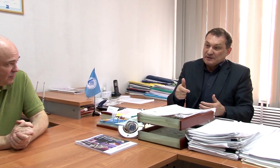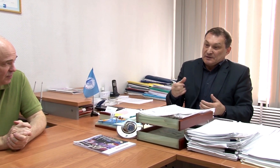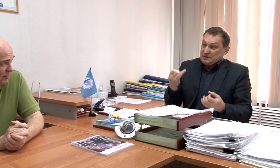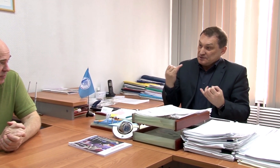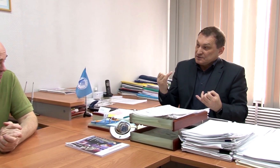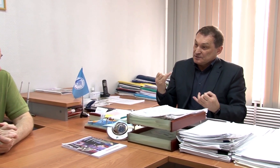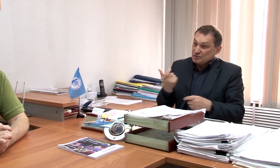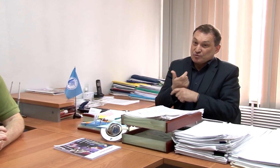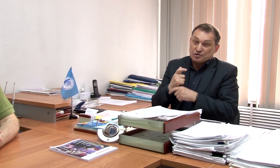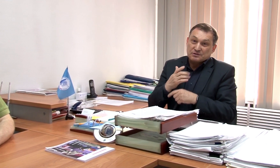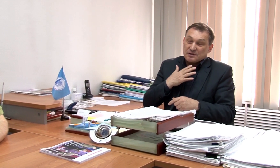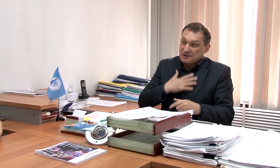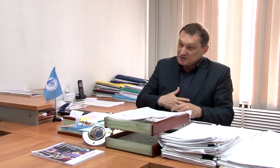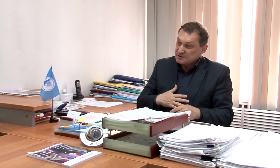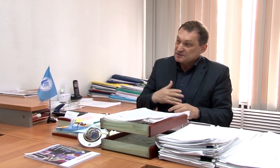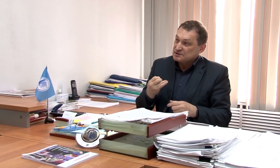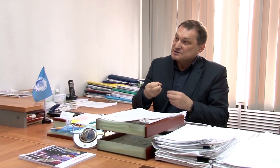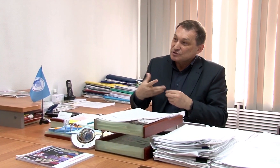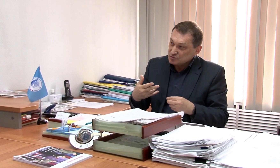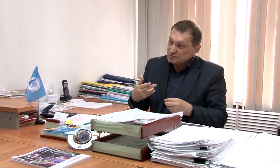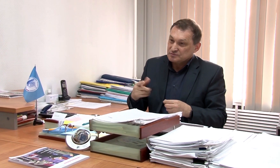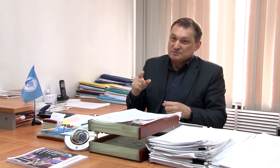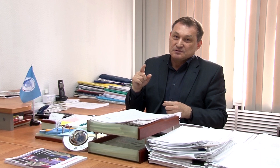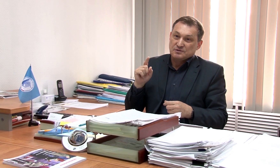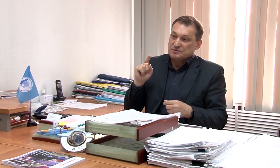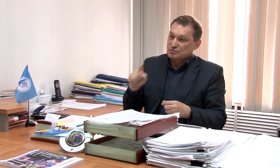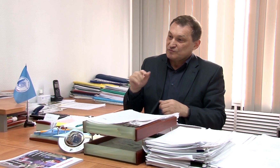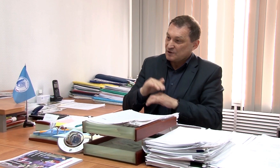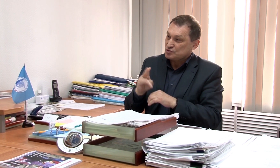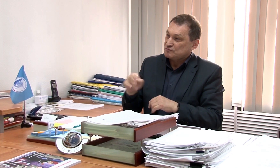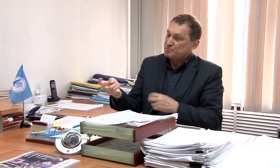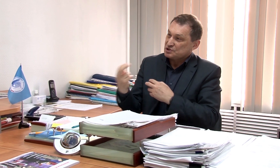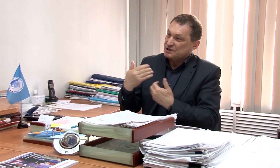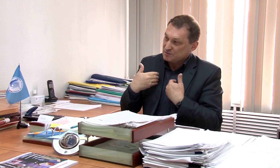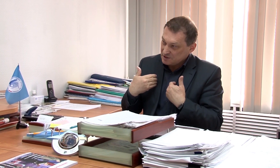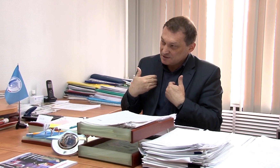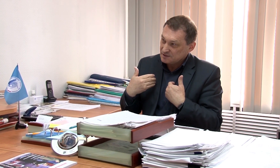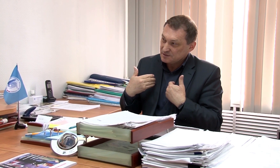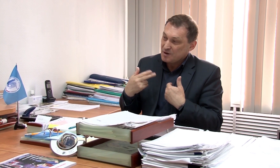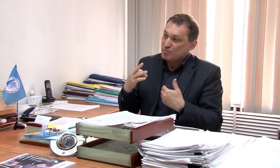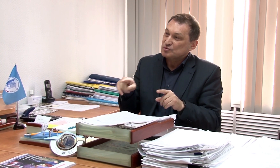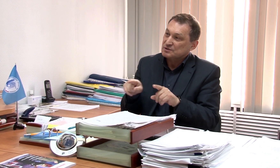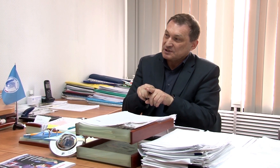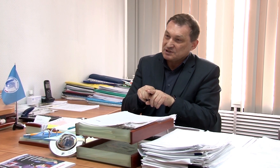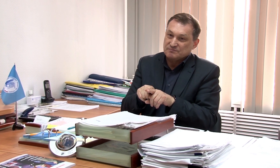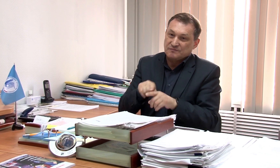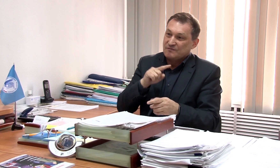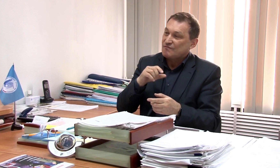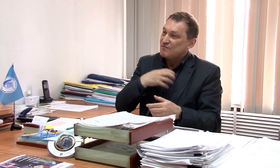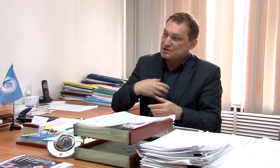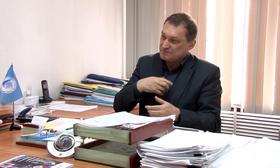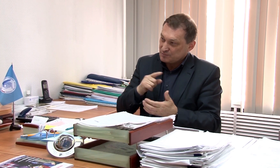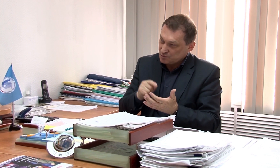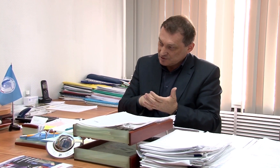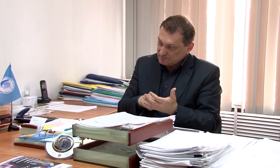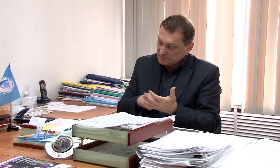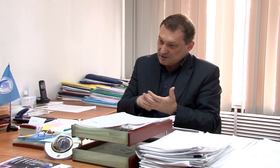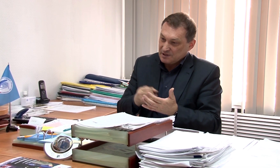И очень рад, ценю тот факт, что вы пришли к нам по таким важным вопросам.